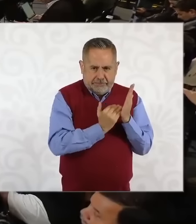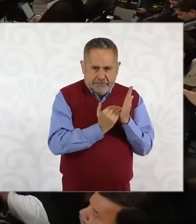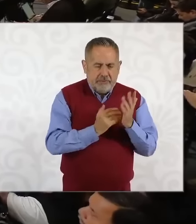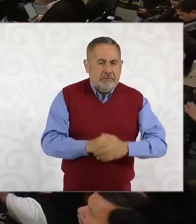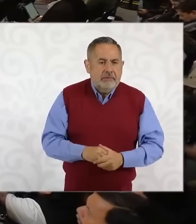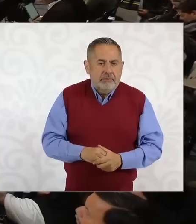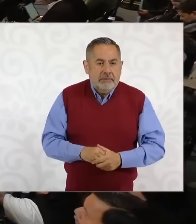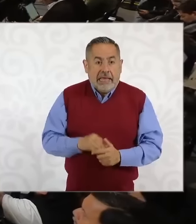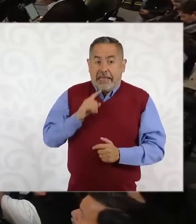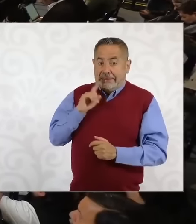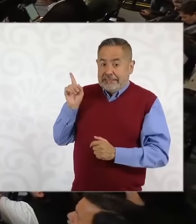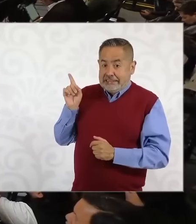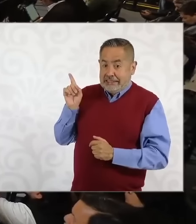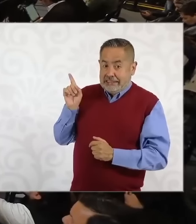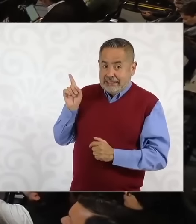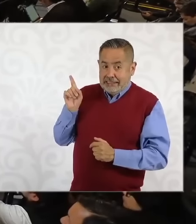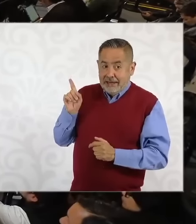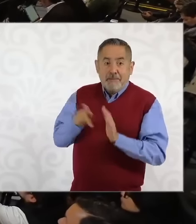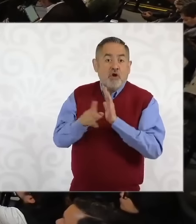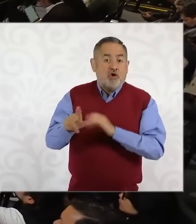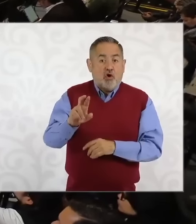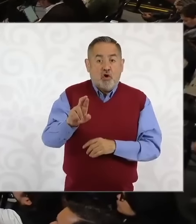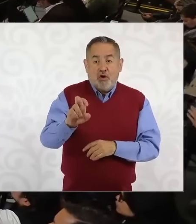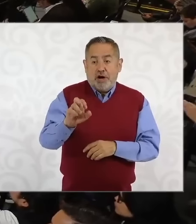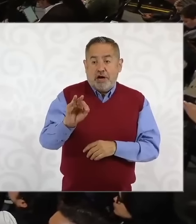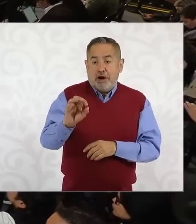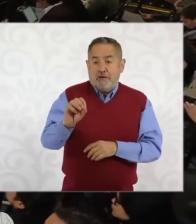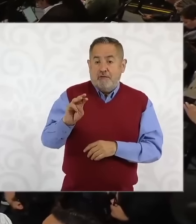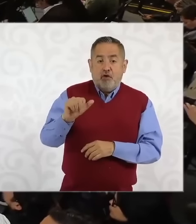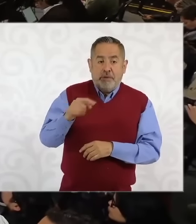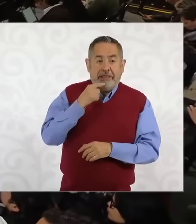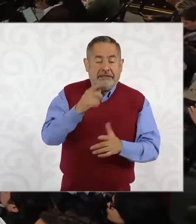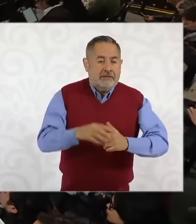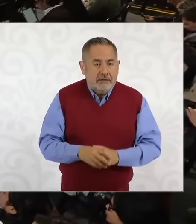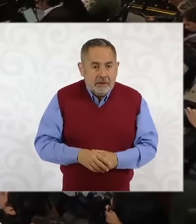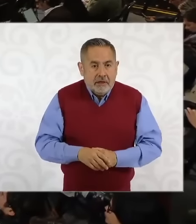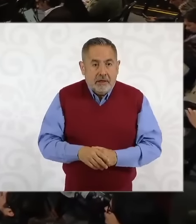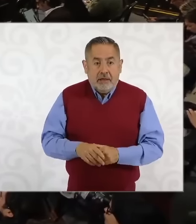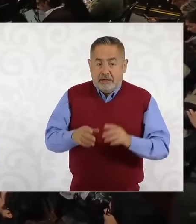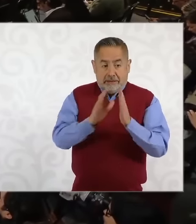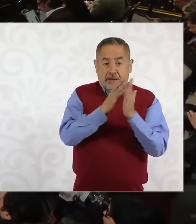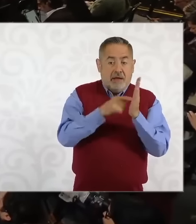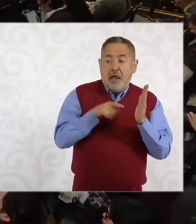que dice el libro de Ken Salazar. Teme AMLO que hable el mayo. Eso lo dice Ken Salazar